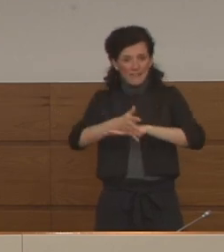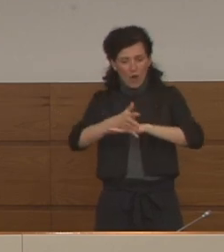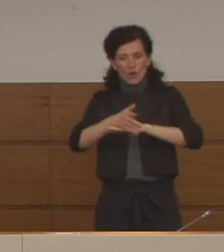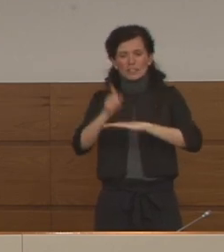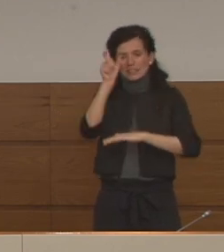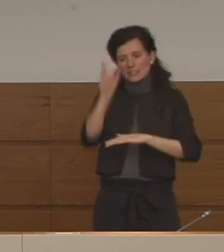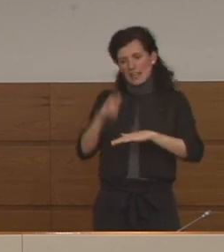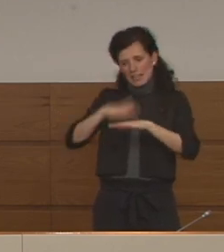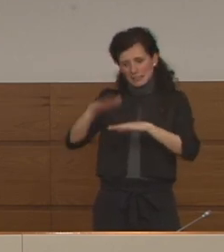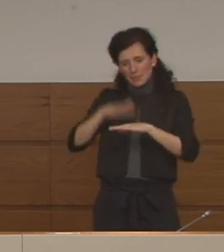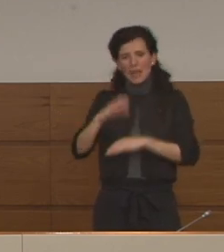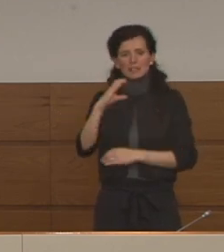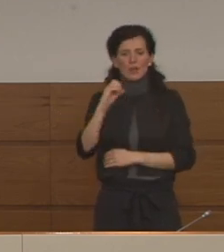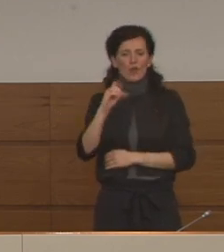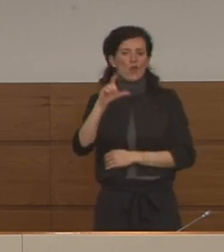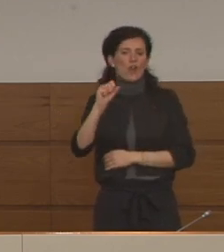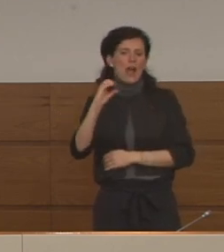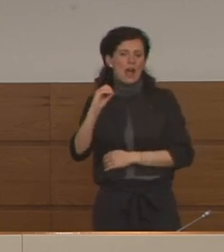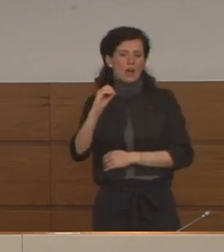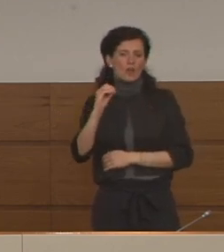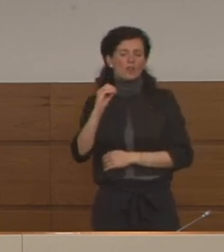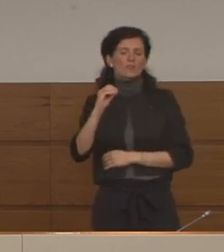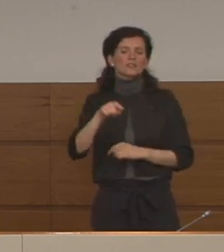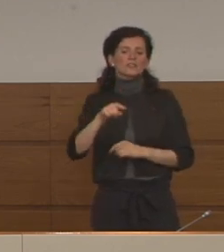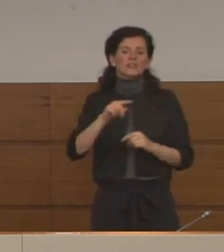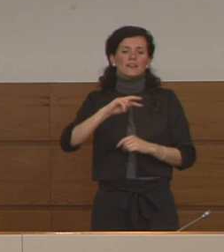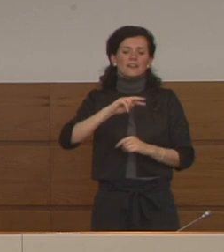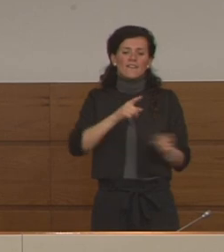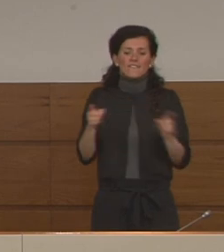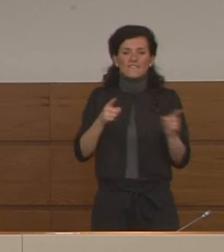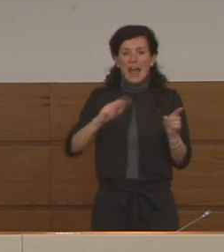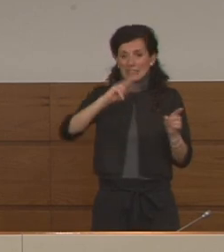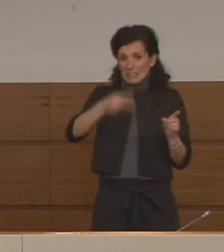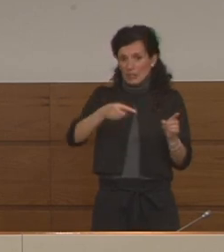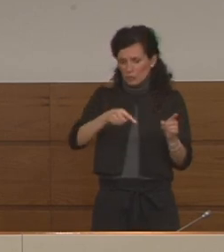Colao per la fase 2. Leggendo il decreto che ha istituito